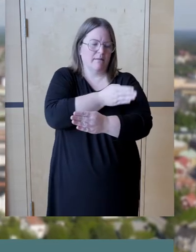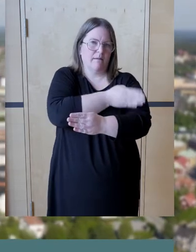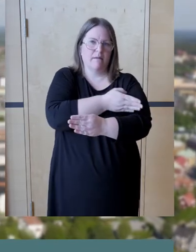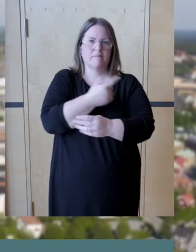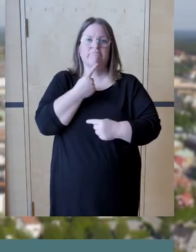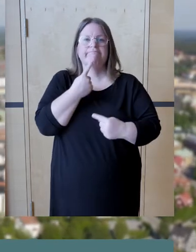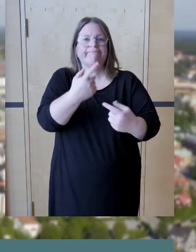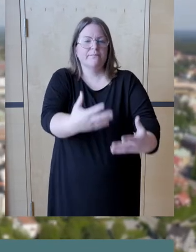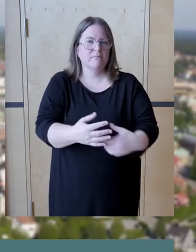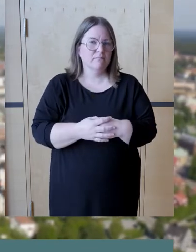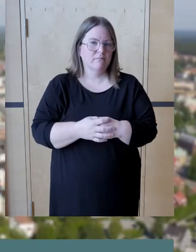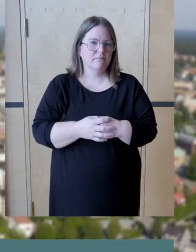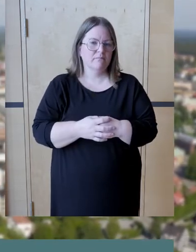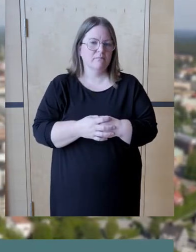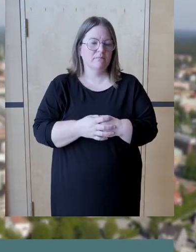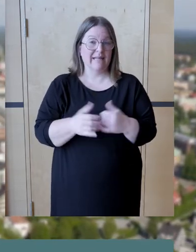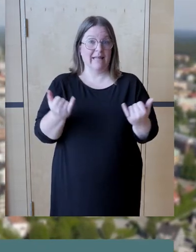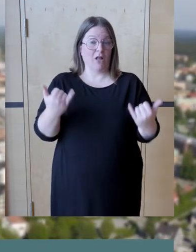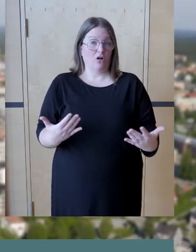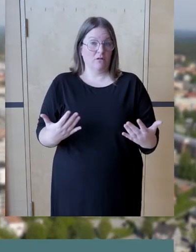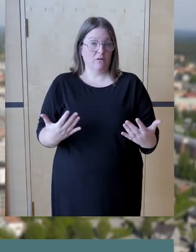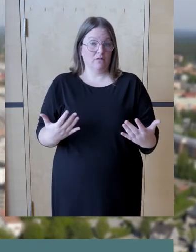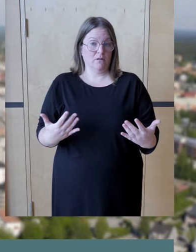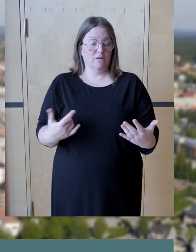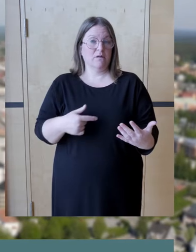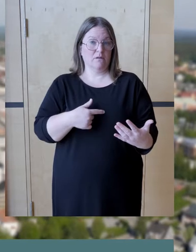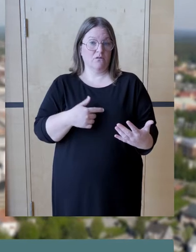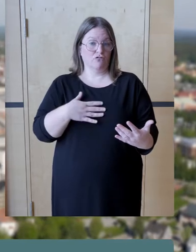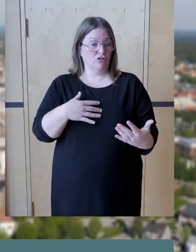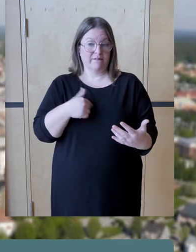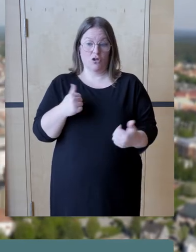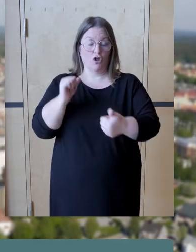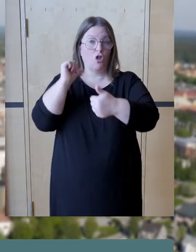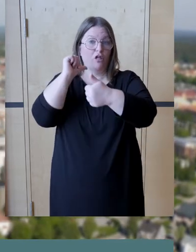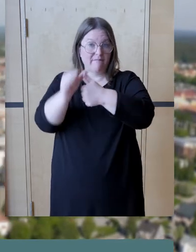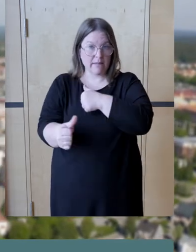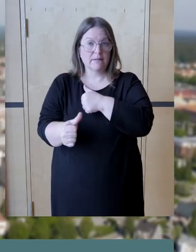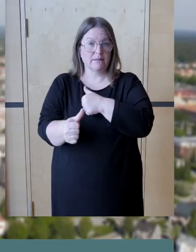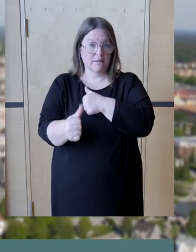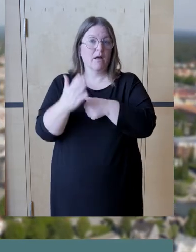Jag tycker bra överens Om att vi ska kunna bygga köksbord omsorgsboende nu